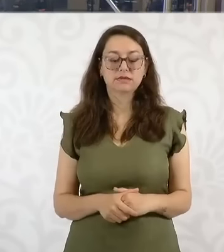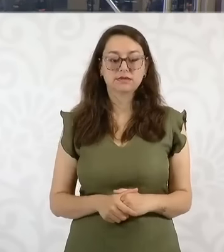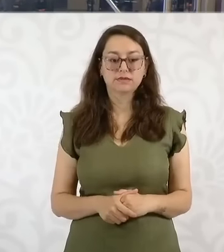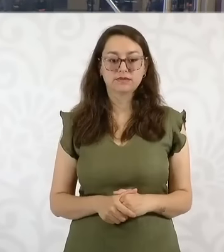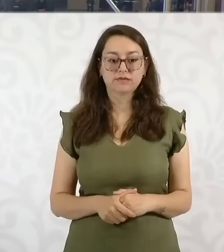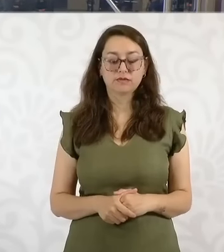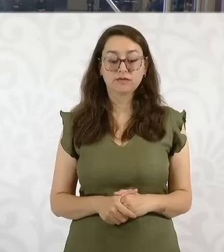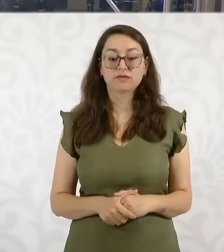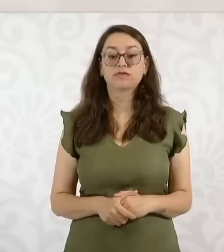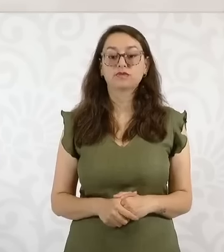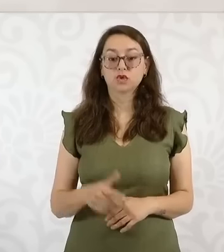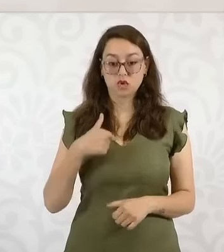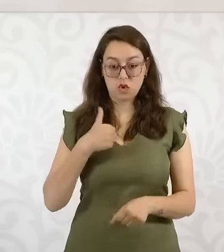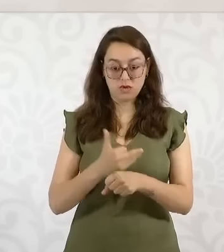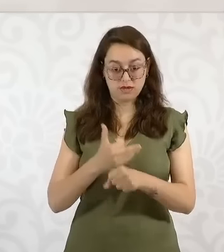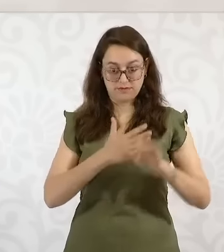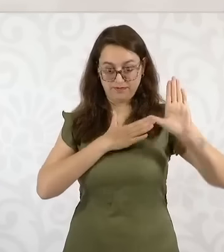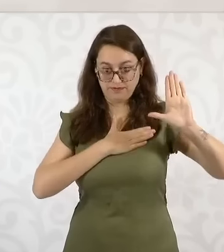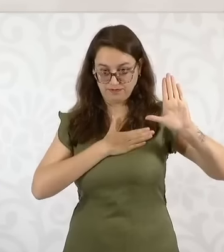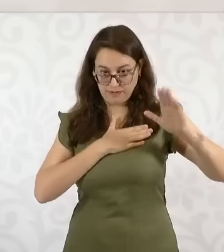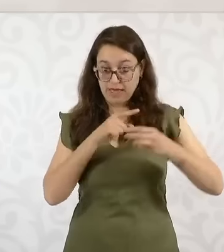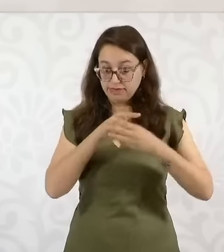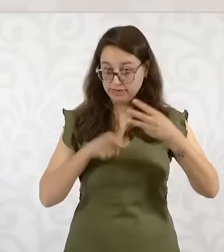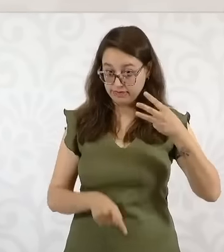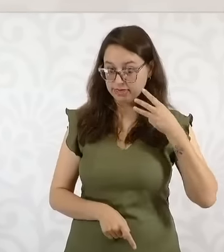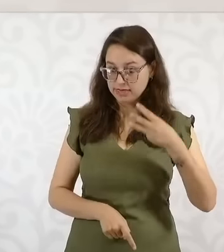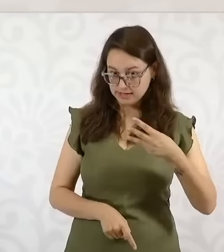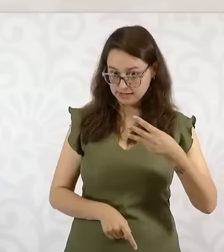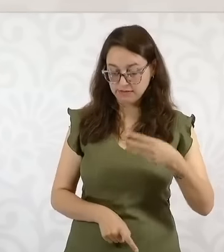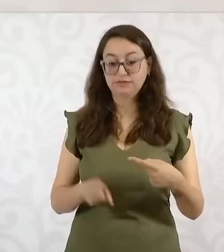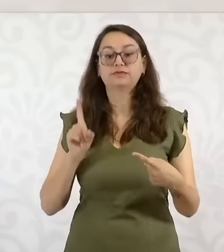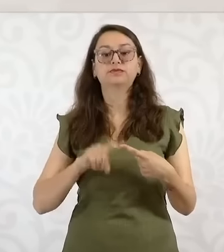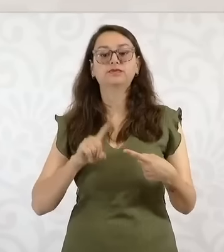Me comprometo a tres cosas. Una, que Luisa María alcalde pueda revisar el caso y junto